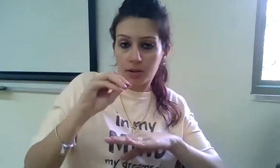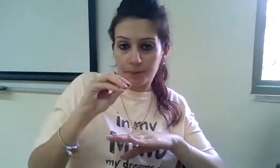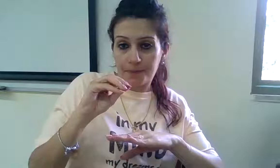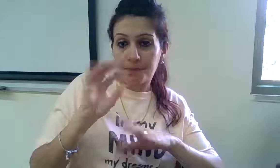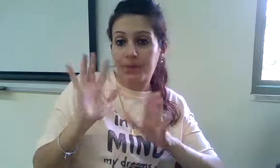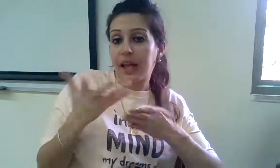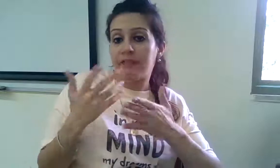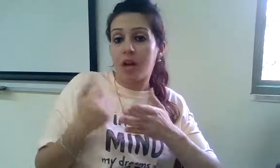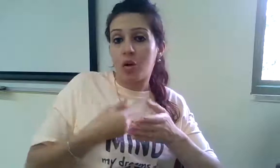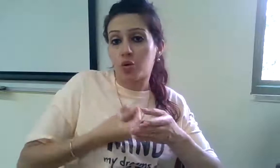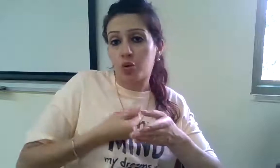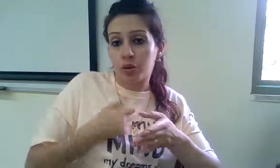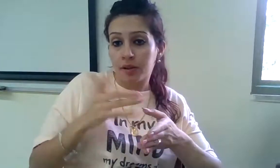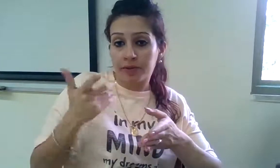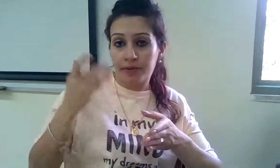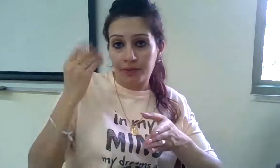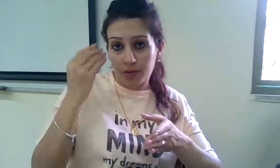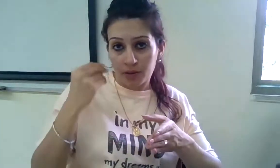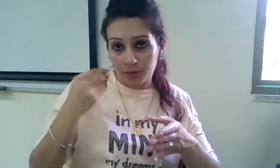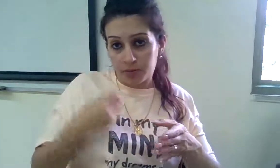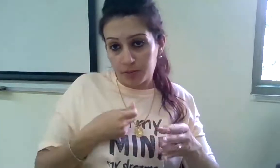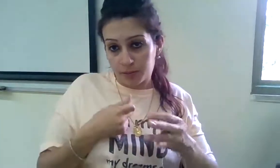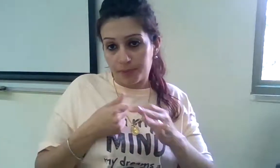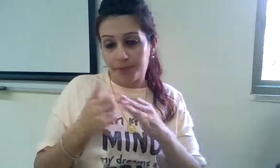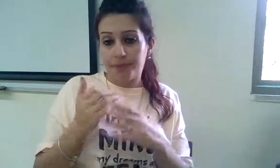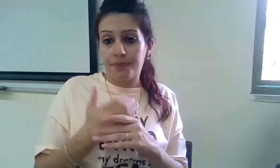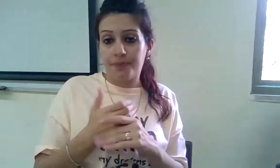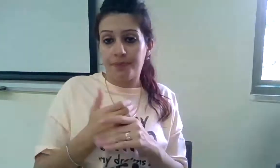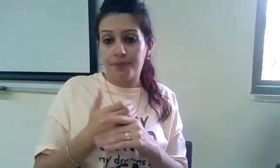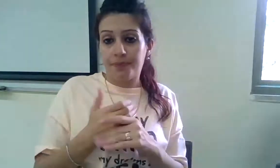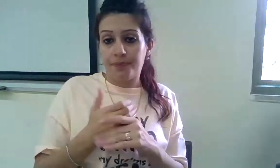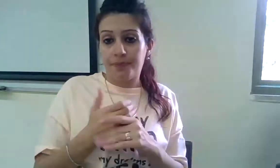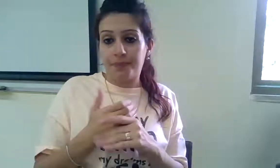شكرا جزيلا لكما